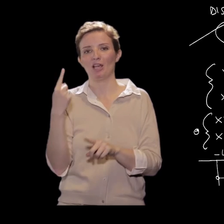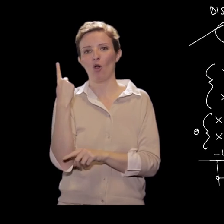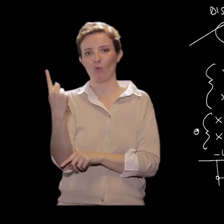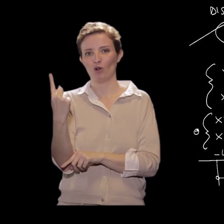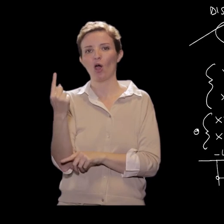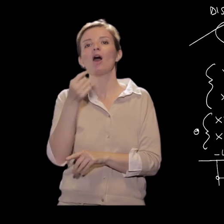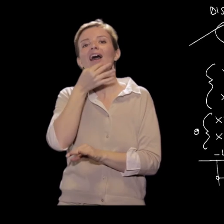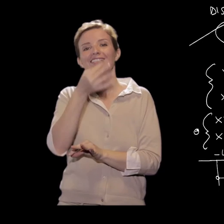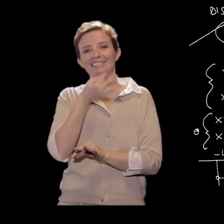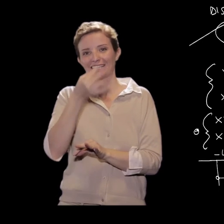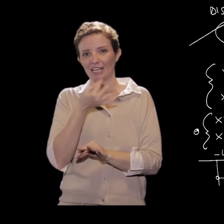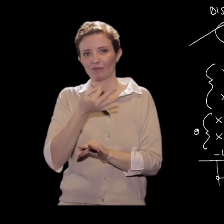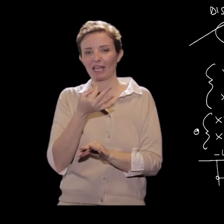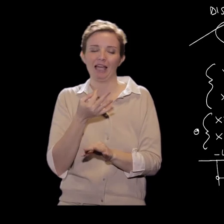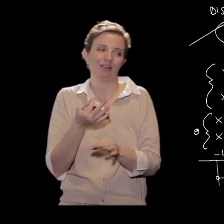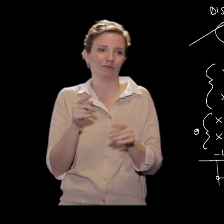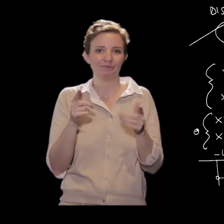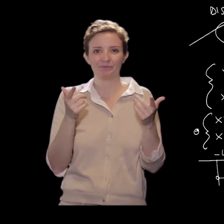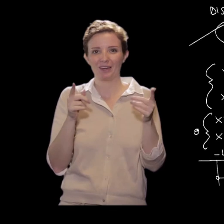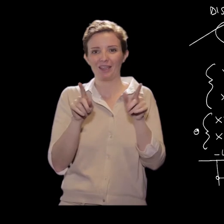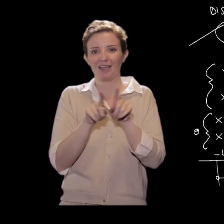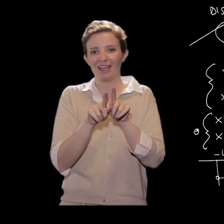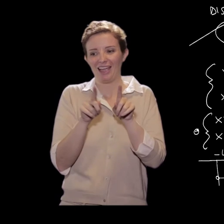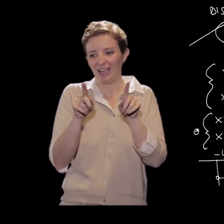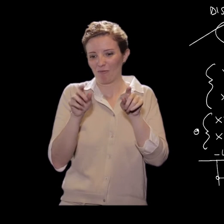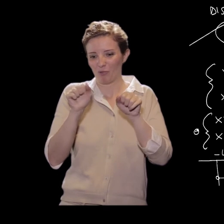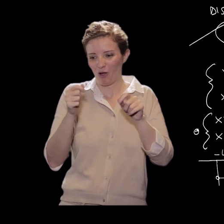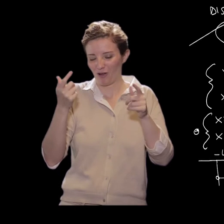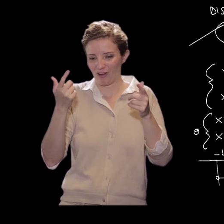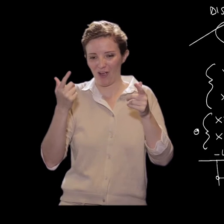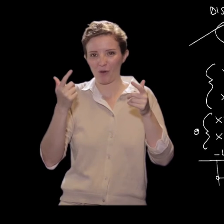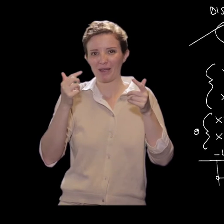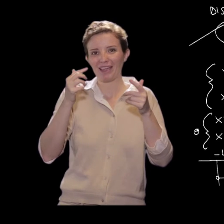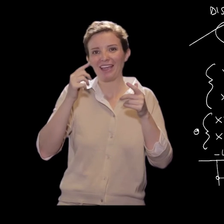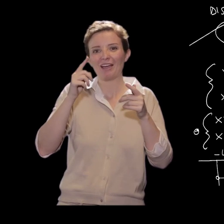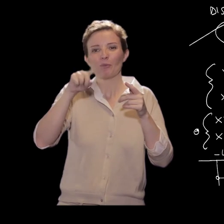Tradotto con il linguaggio della retta orientata,